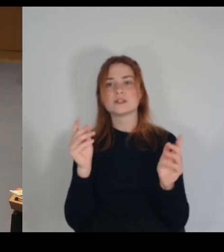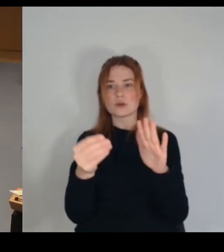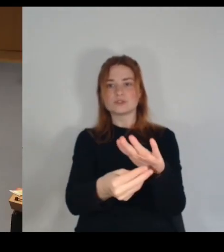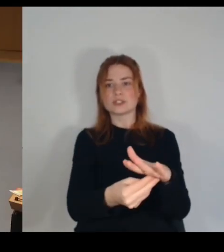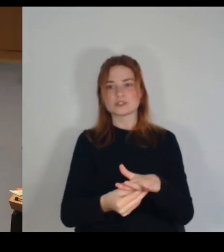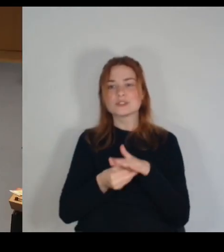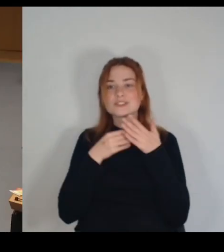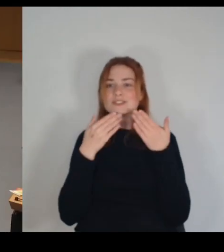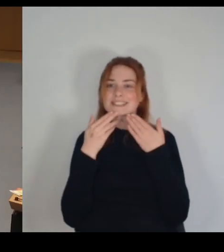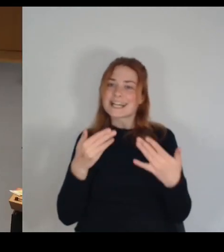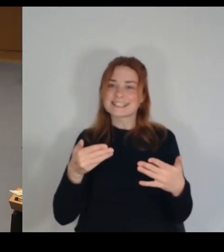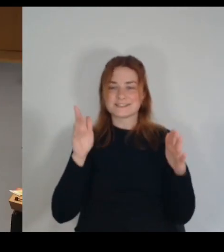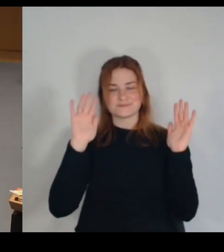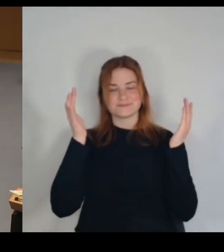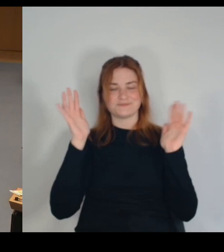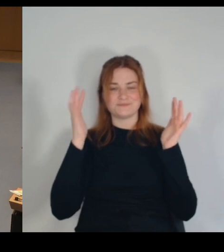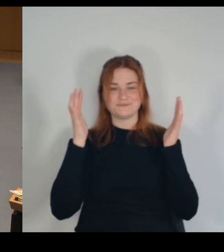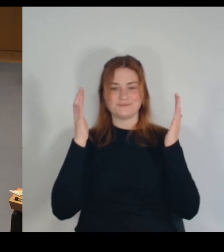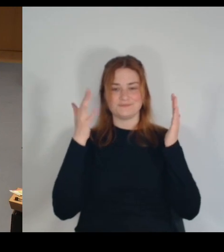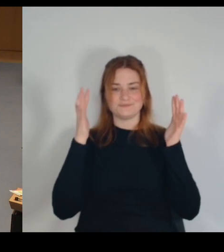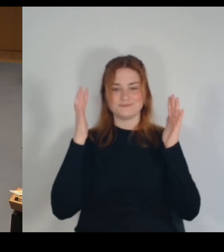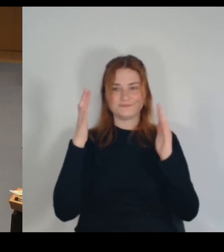Es folgt dann für die CDU Fraktion der Kollege Greff.